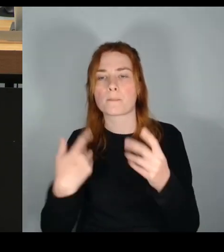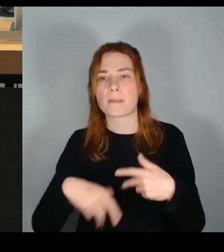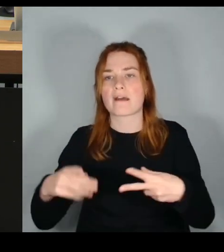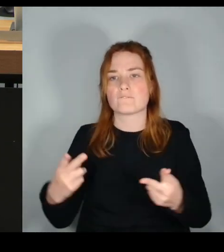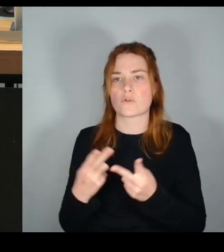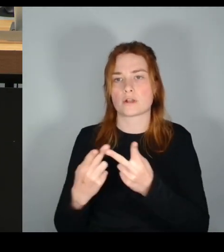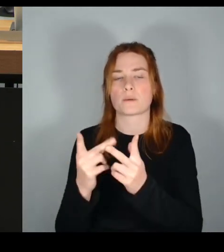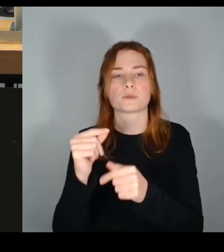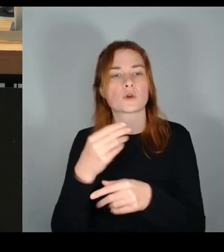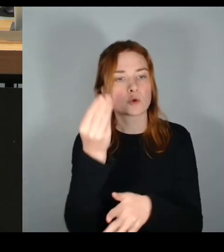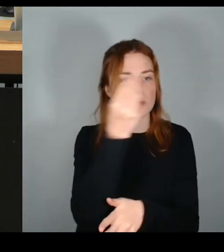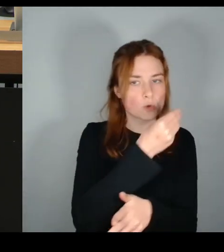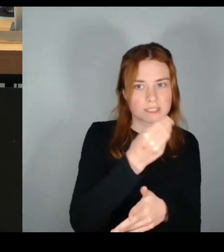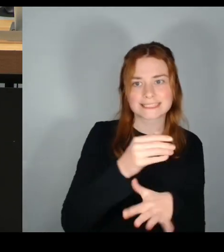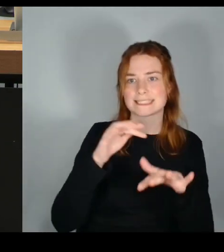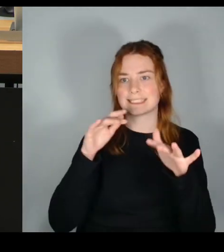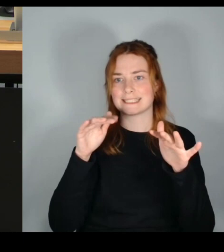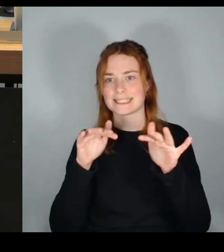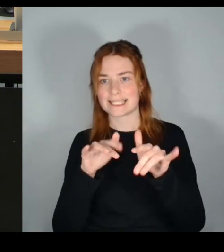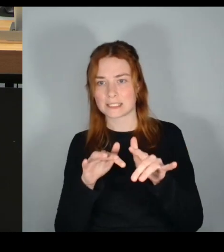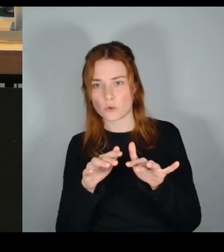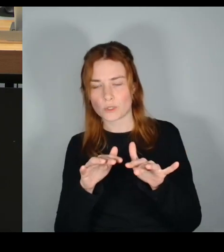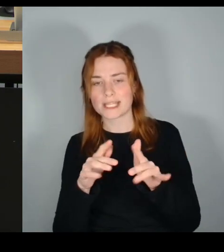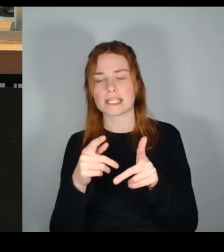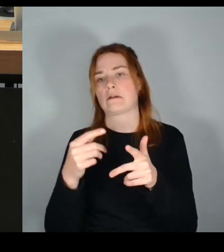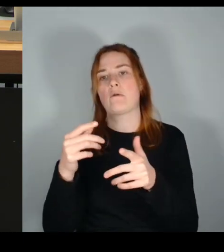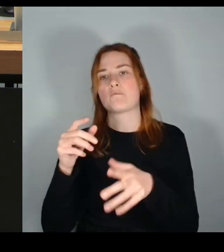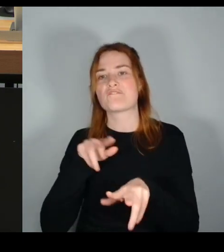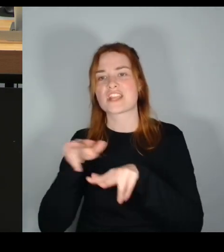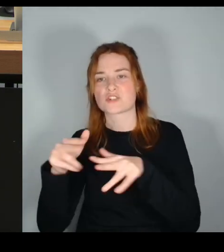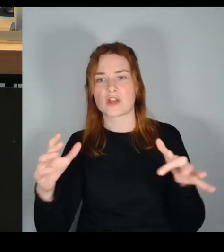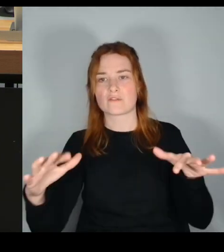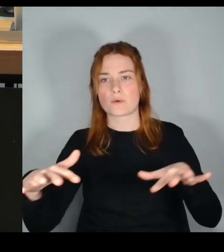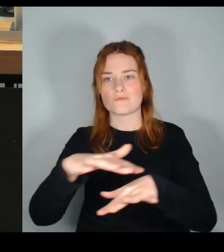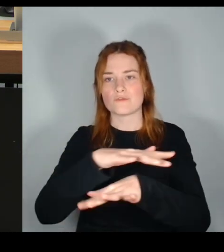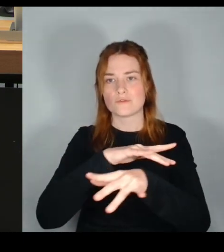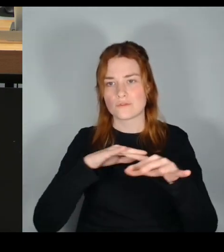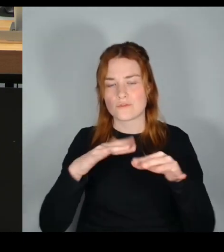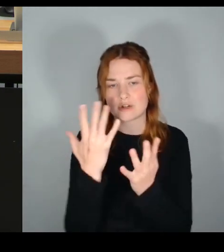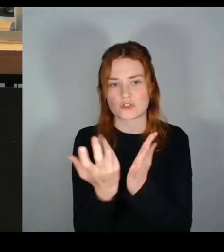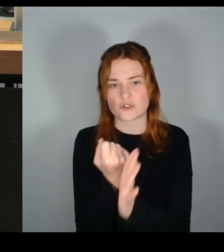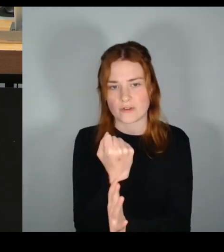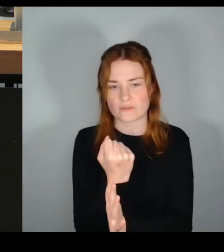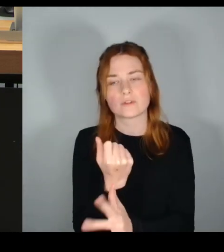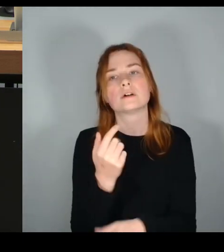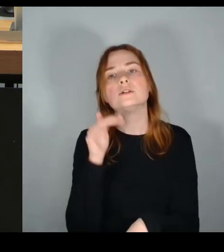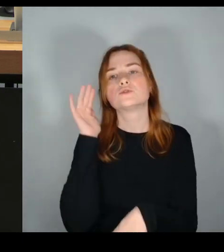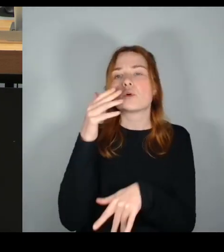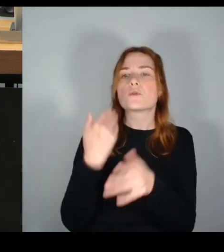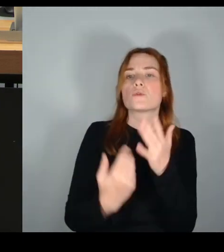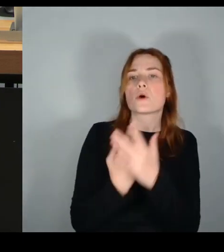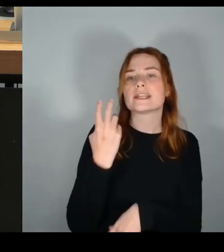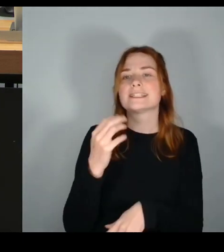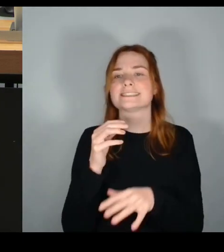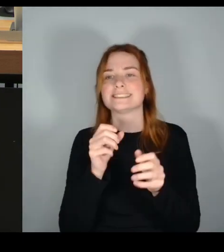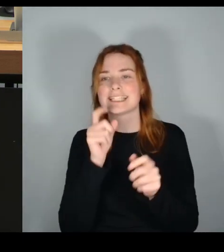Die zunehmende Digitalisierung bietet neue Chancen für die Kreativwirtschaft, stellt aber auch große Herausforderungen und vor allem an die Geschäftsmodelle dar.